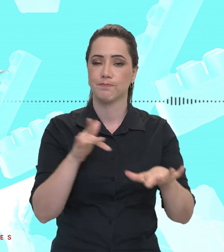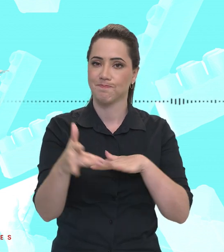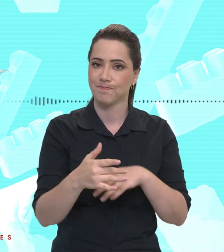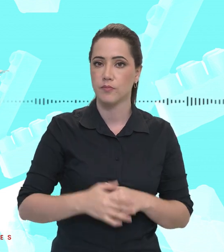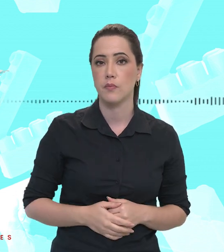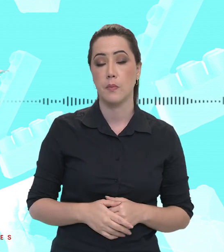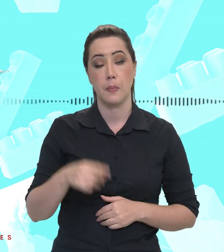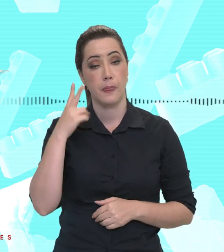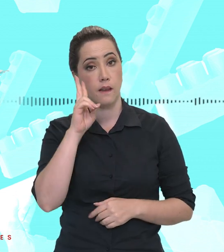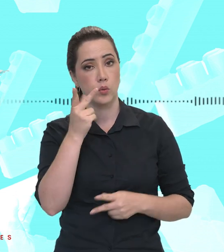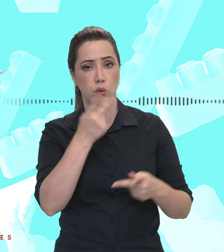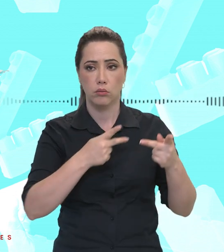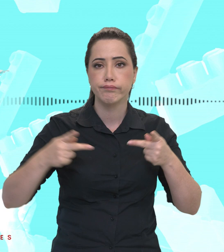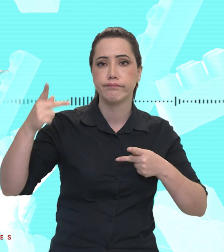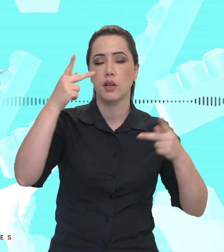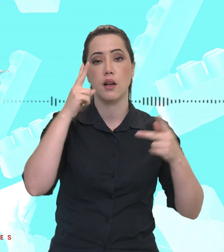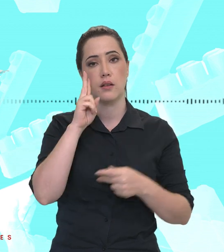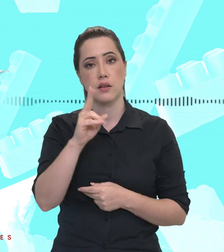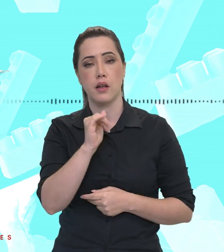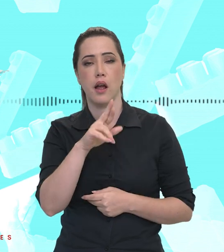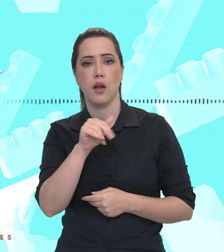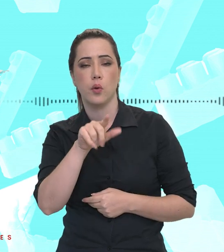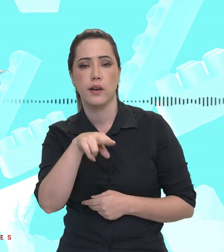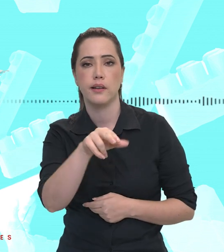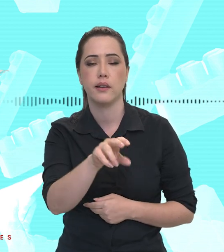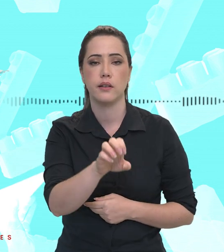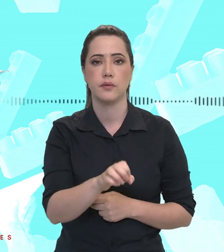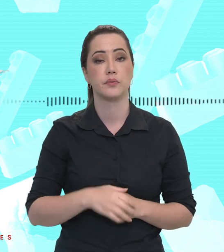em redes. A identidade visual e design nesta temporada é de Caroline Ramos.